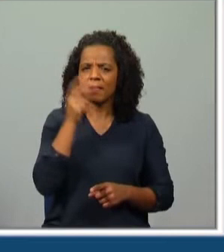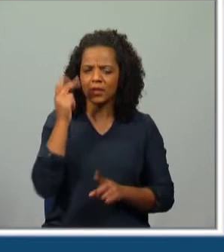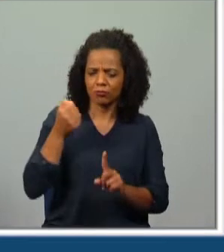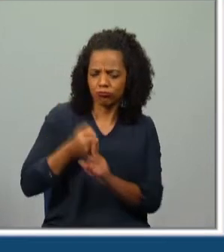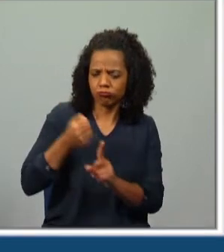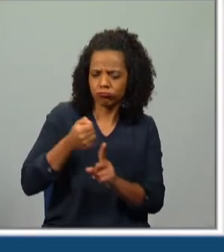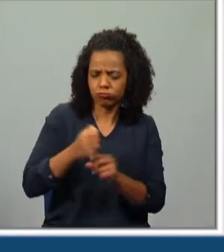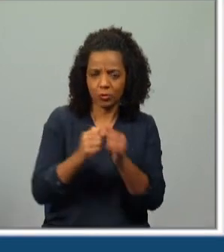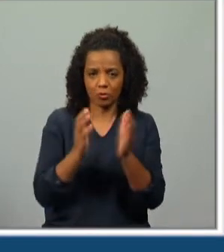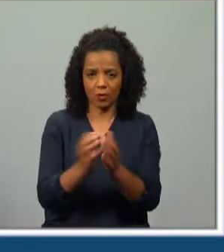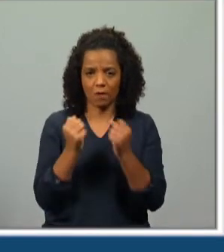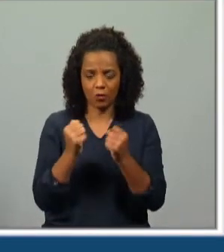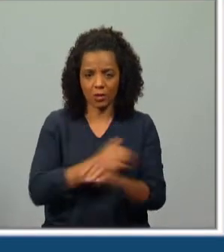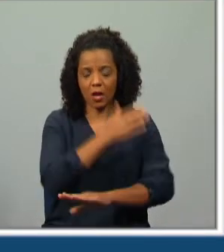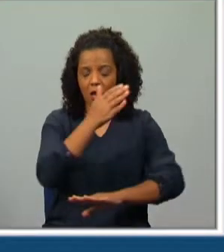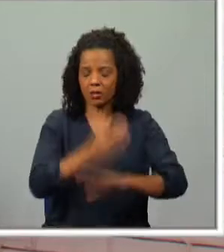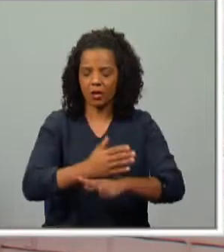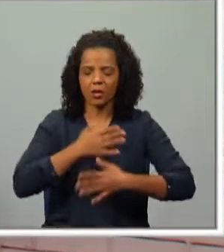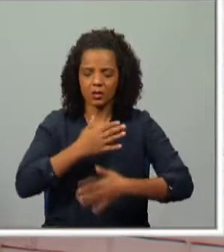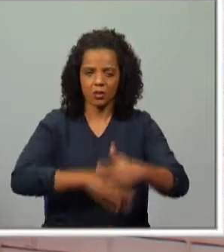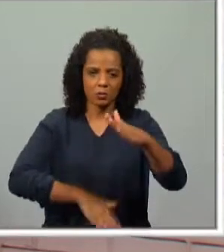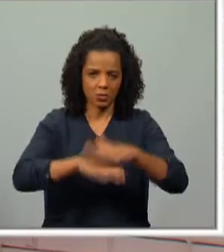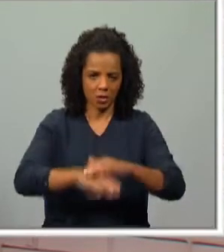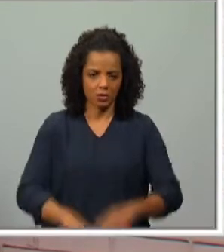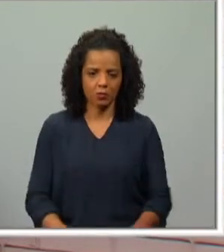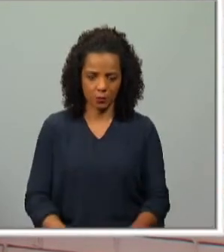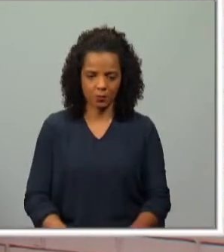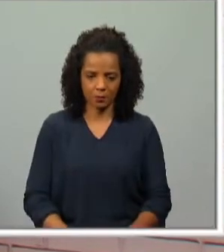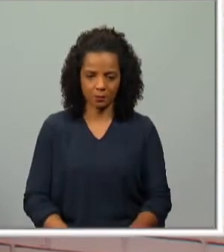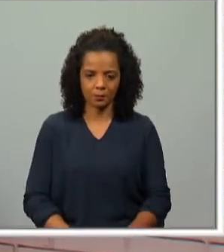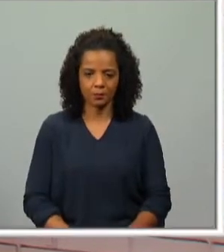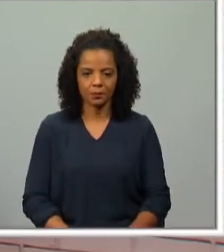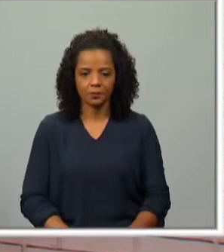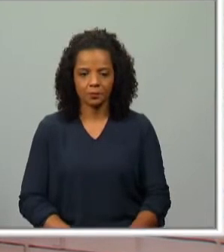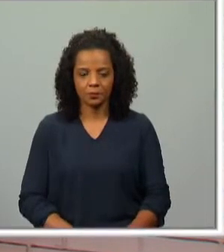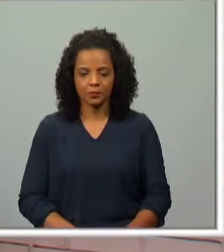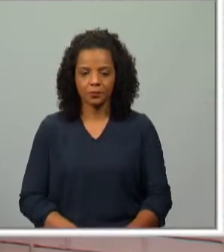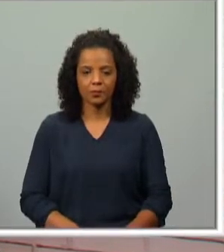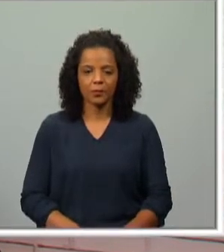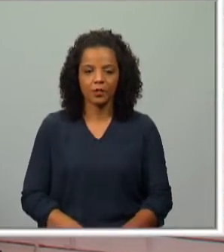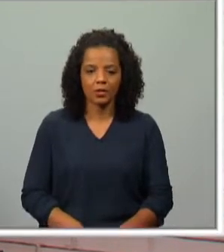as suas forças até esgotar completamente e continuamos agora para assinalar no 你的力量直到完全耗盡我們現在繼續指出